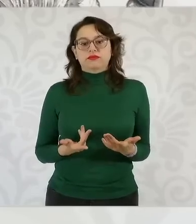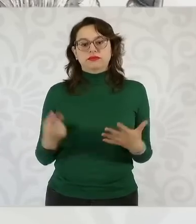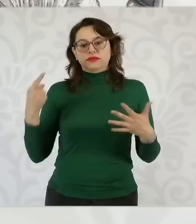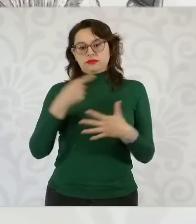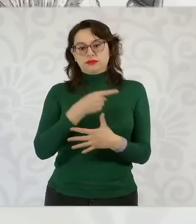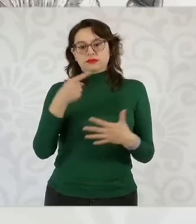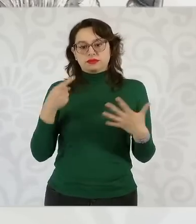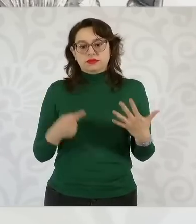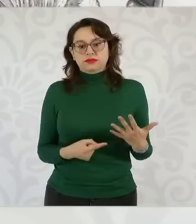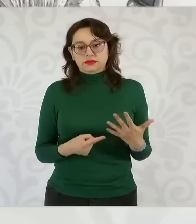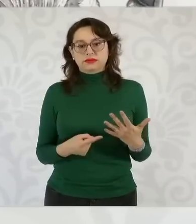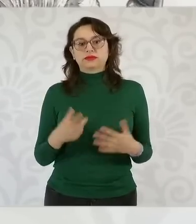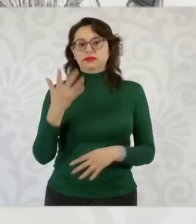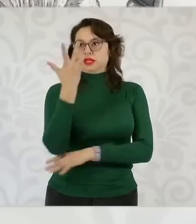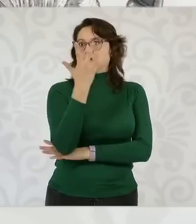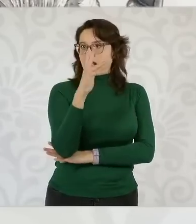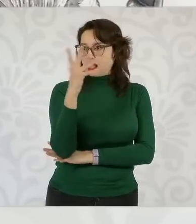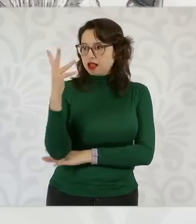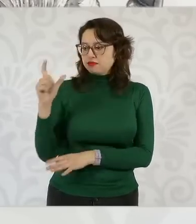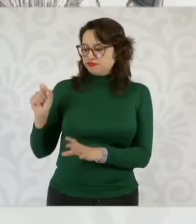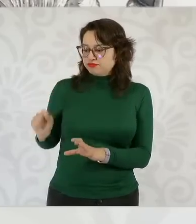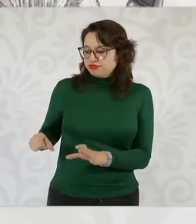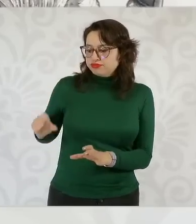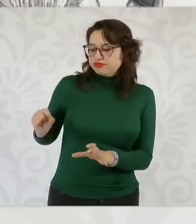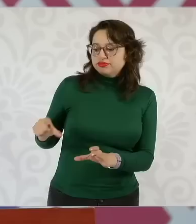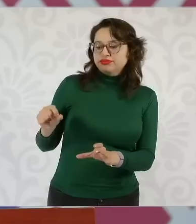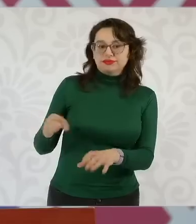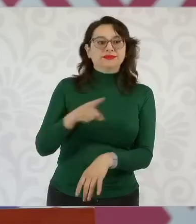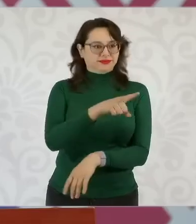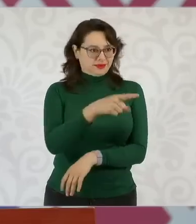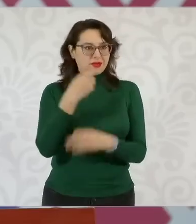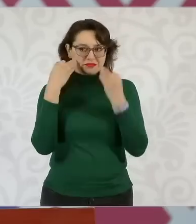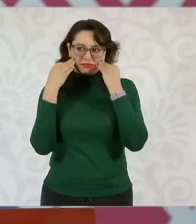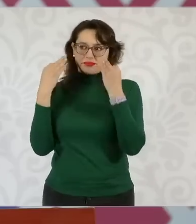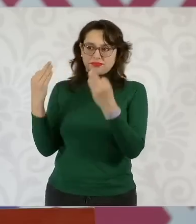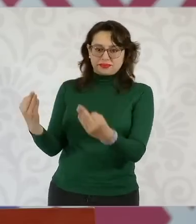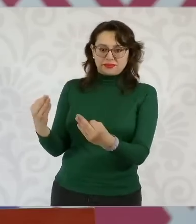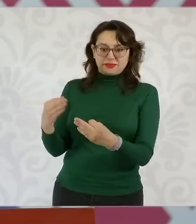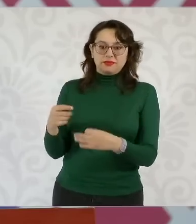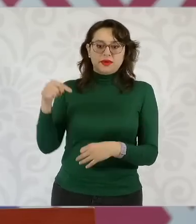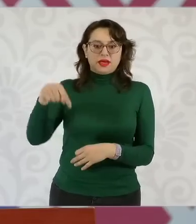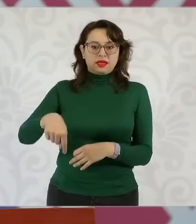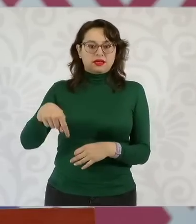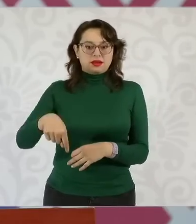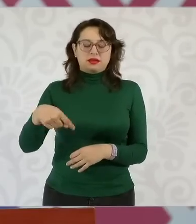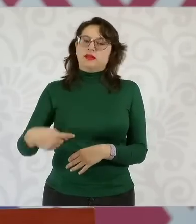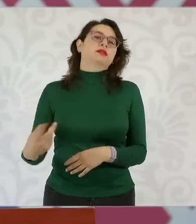reforestamos árboles del Bosque de Aragón uno de los pulmones más importantes de esta ciudad